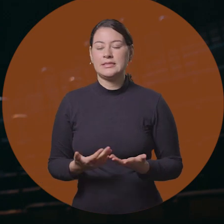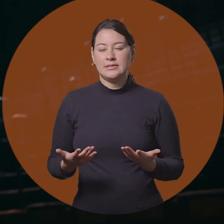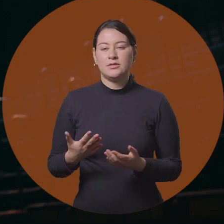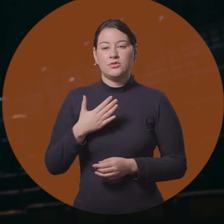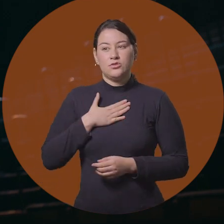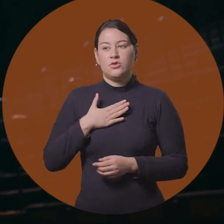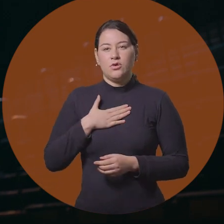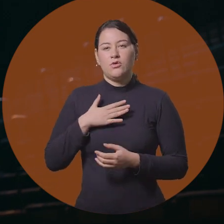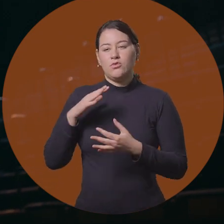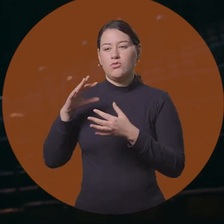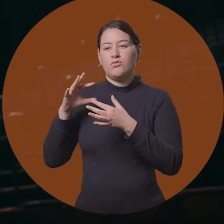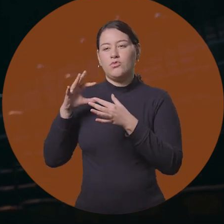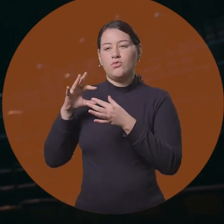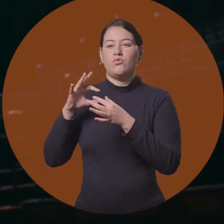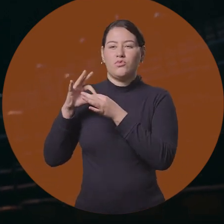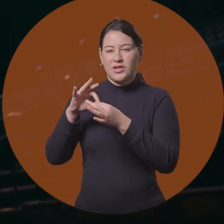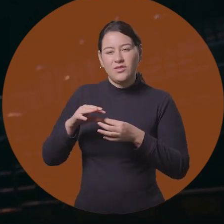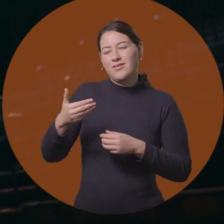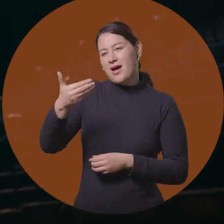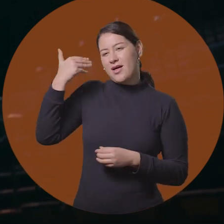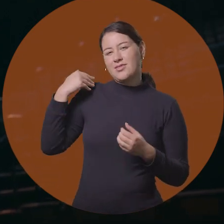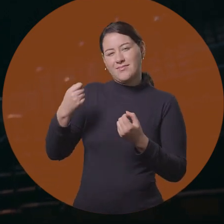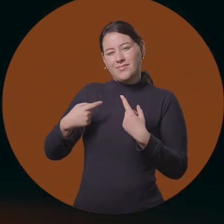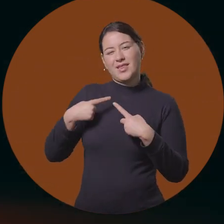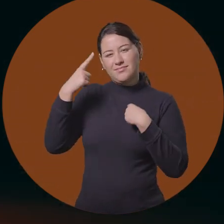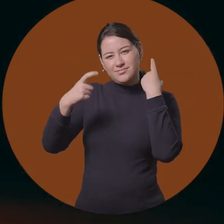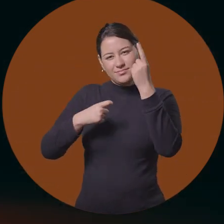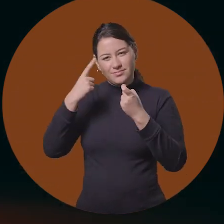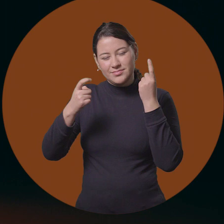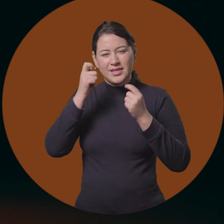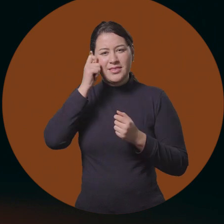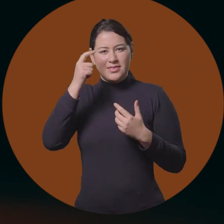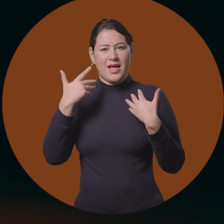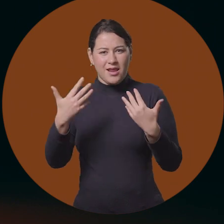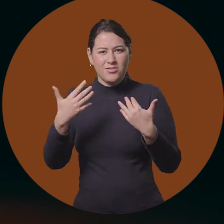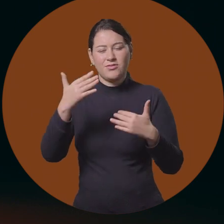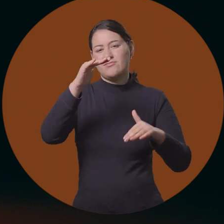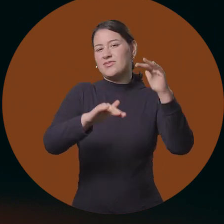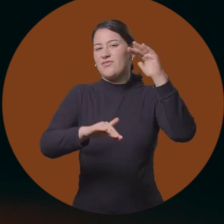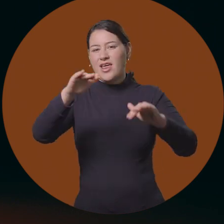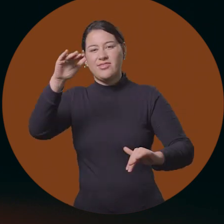Yo, mirando un poco para atrás que me estás haciendo reflexionar… El talento está desigualmente distribuido.